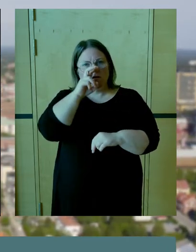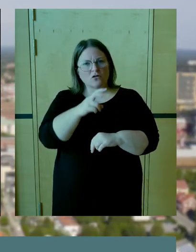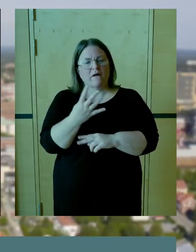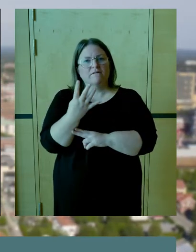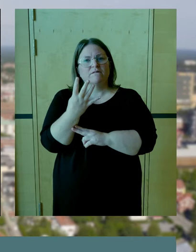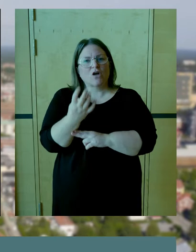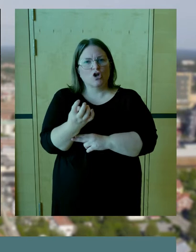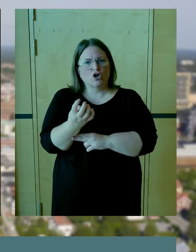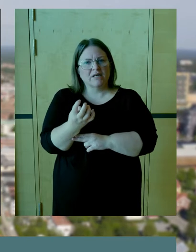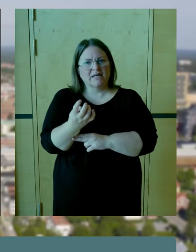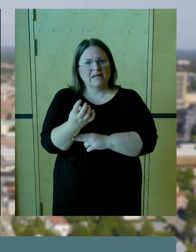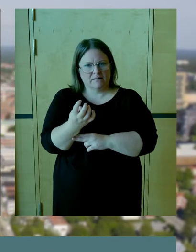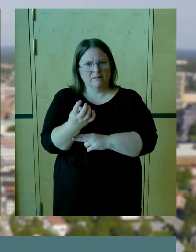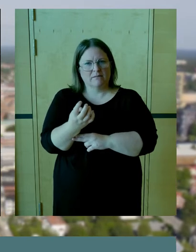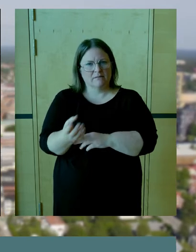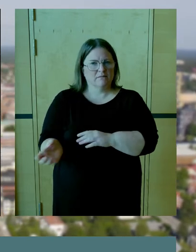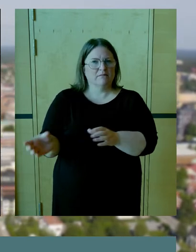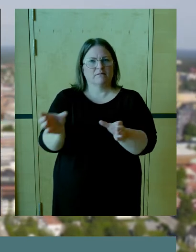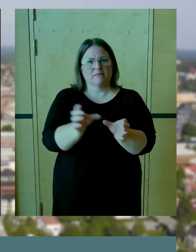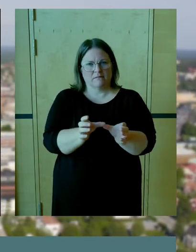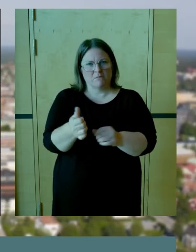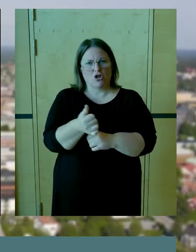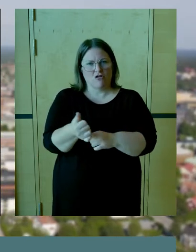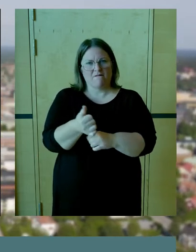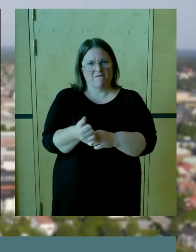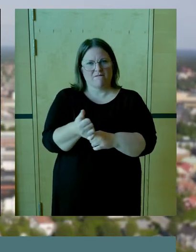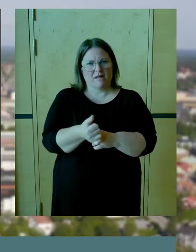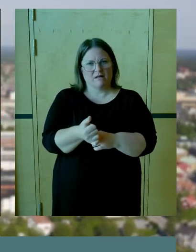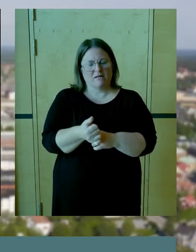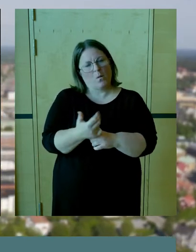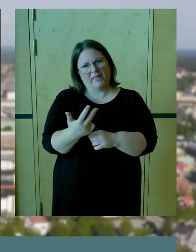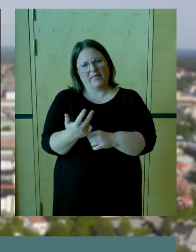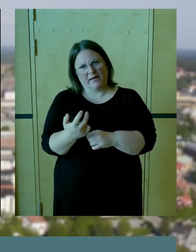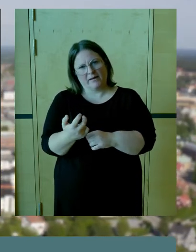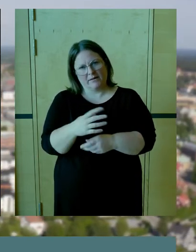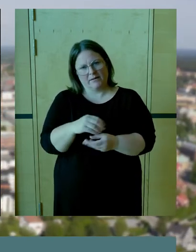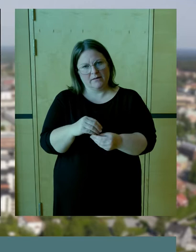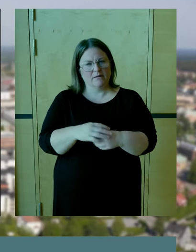Tillskott av platser man skulle också lägga ner 81 platser och det är ju inte ekonomiskt försvarbart